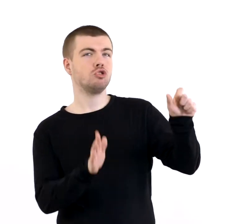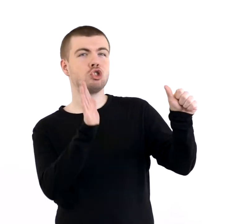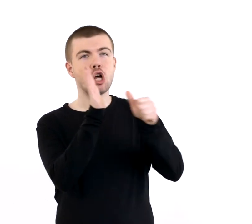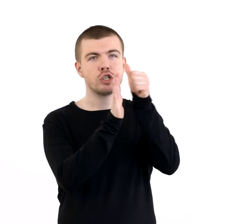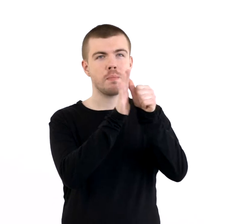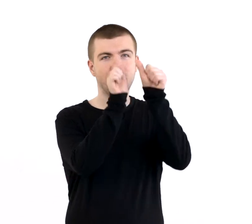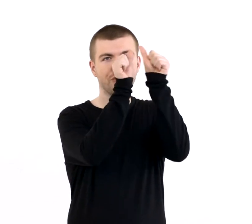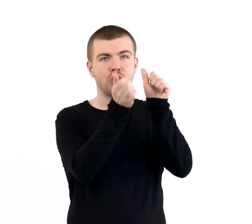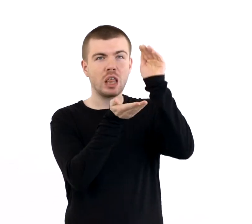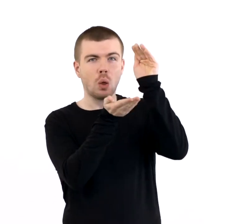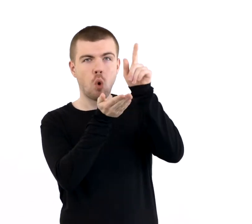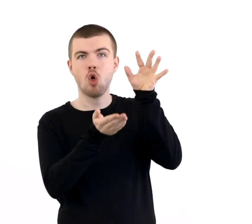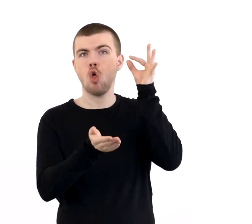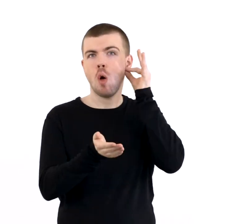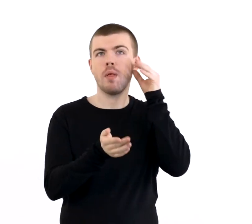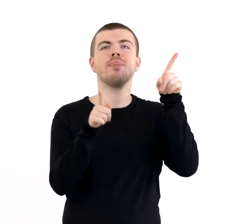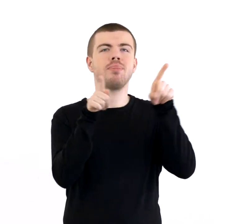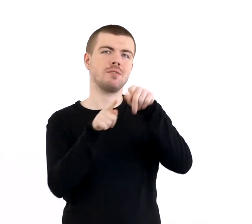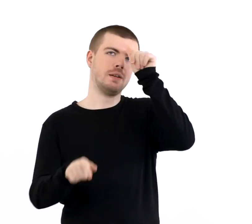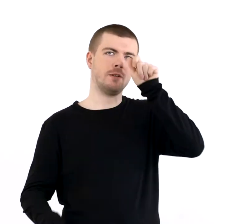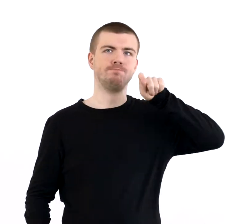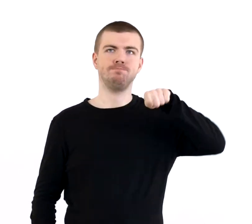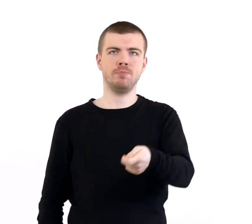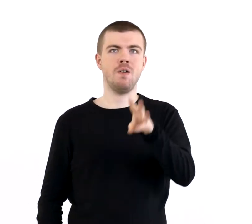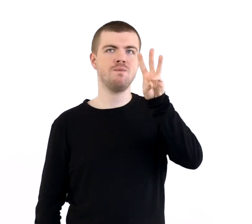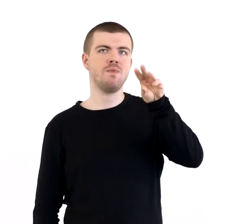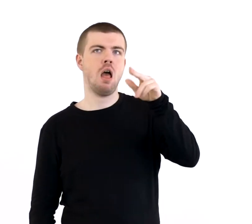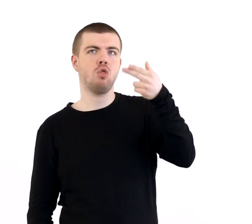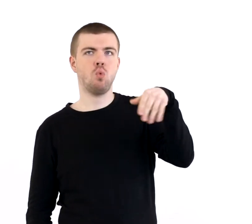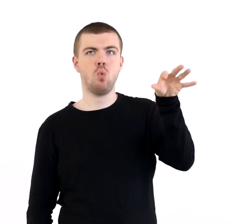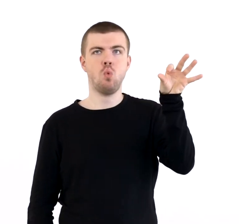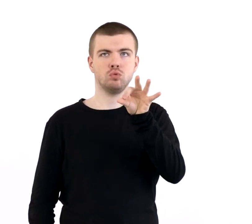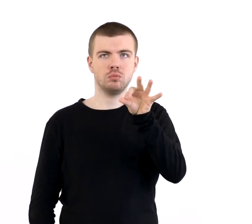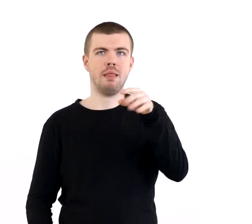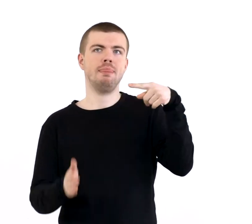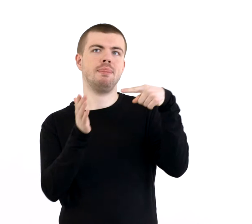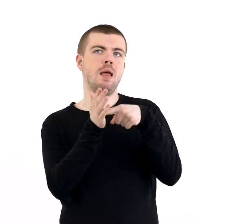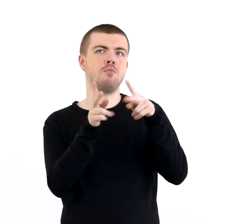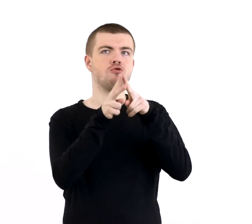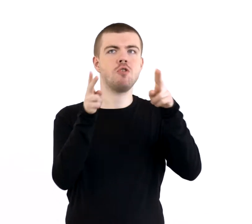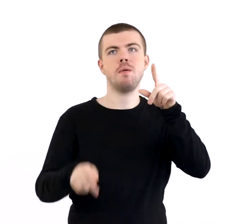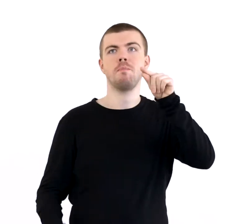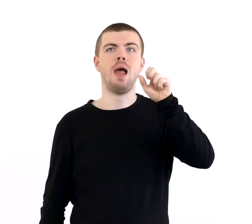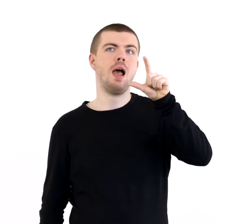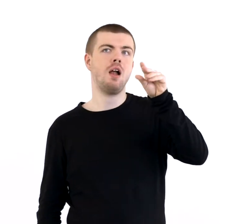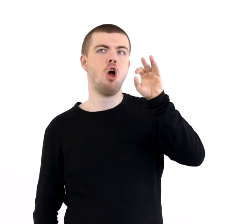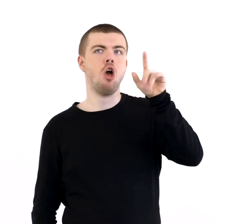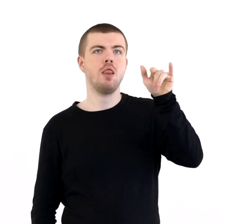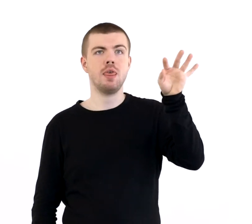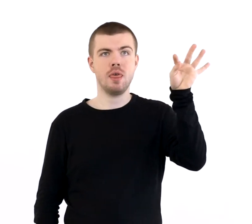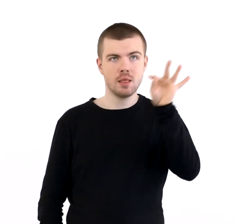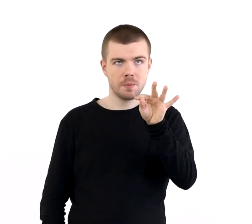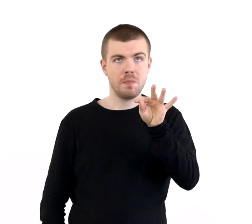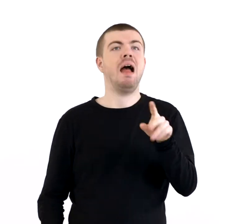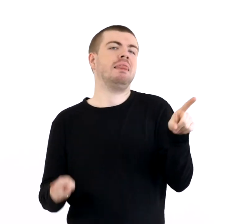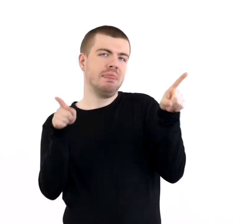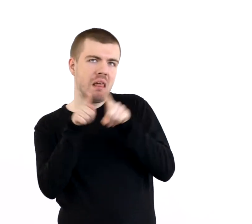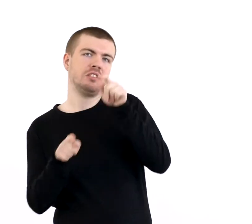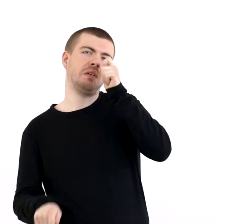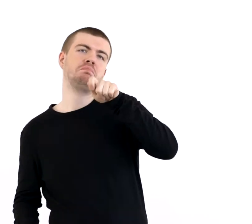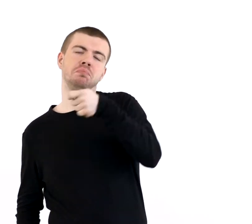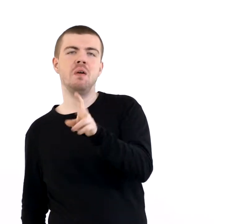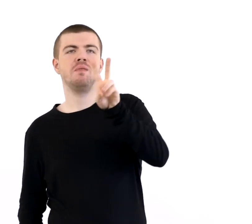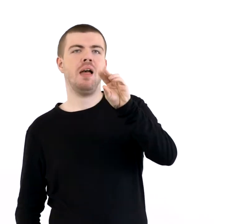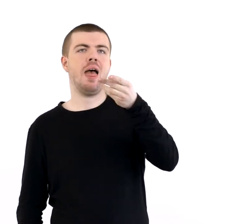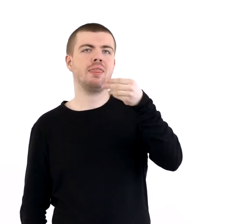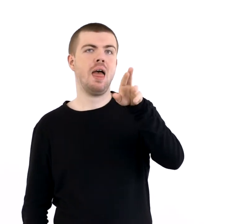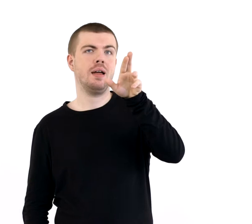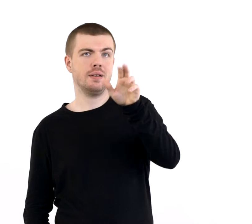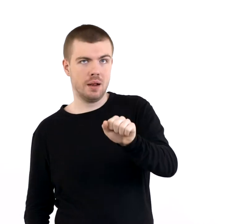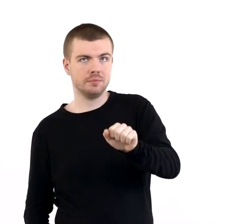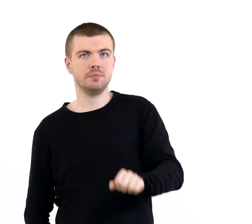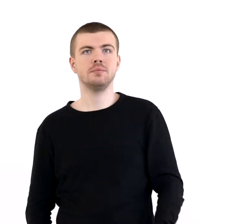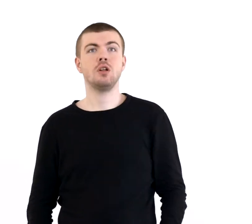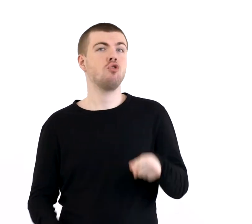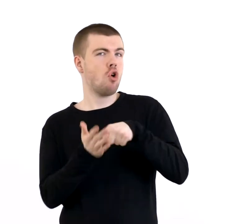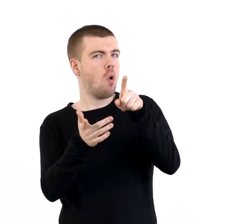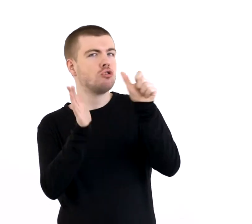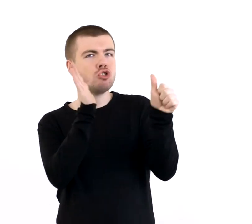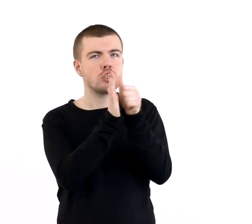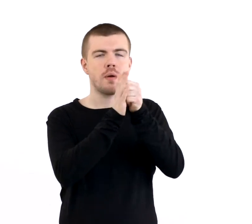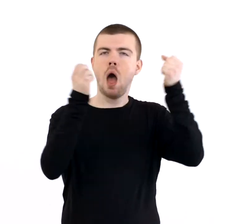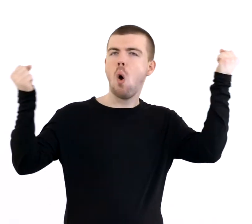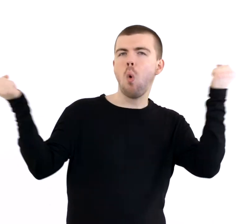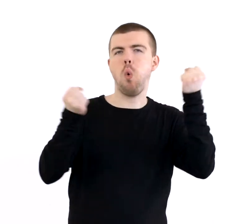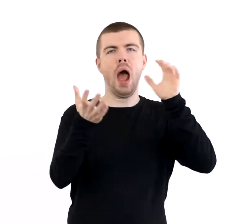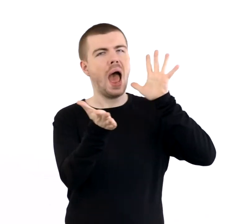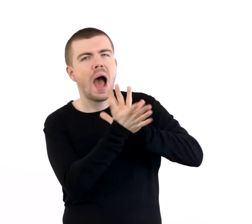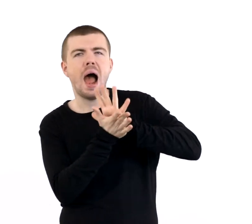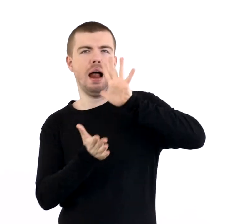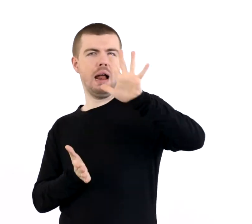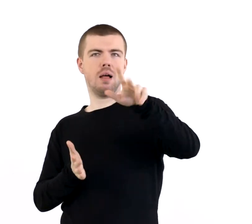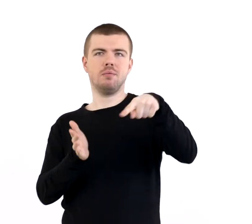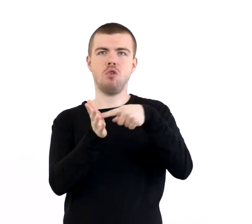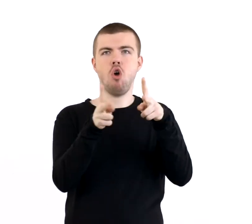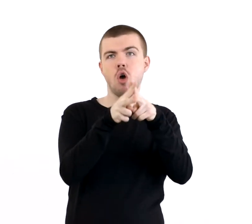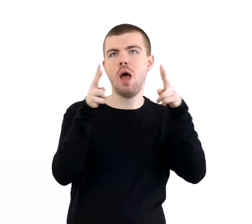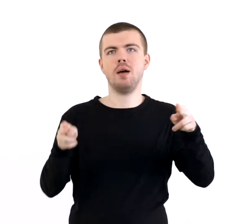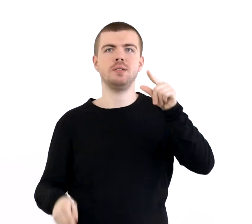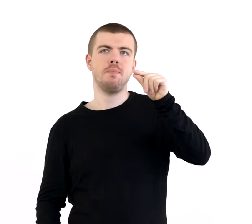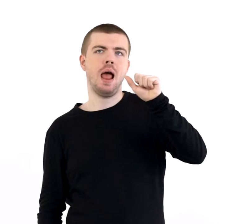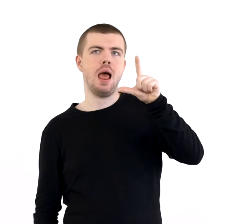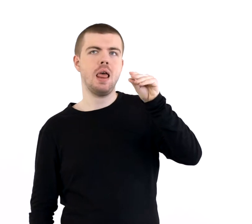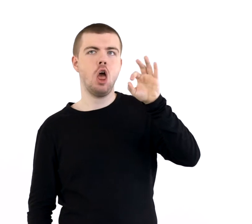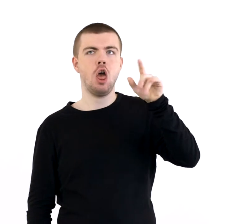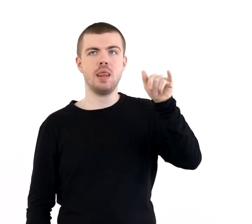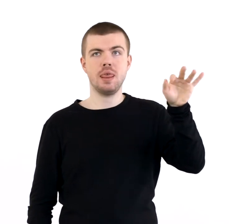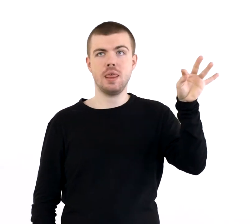Bardzo charakterystycznymi rzeźbami z okresu paleolitu były figurki kobiece zwane paleolitycznymi Wenus (też Venera).